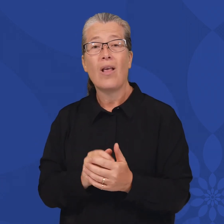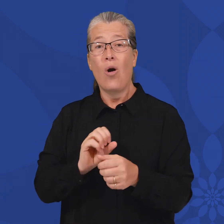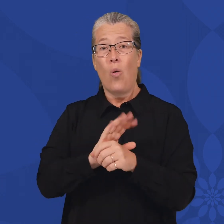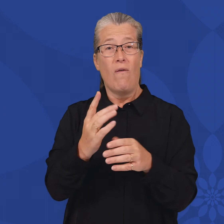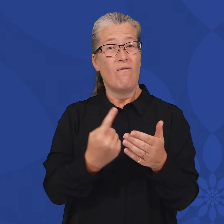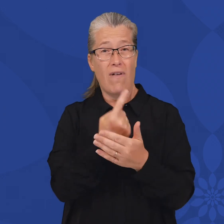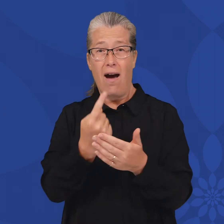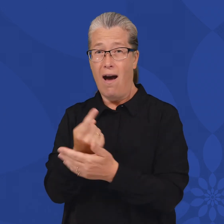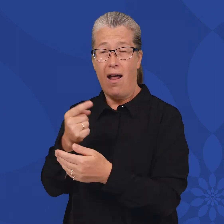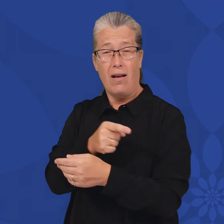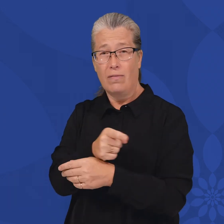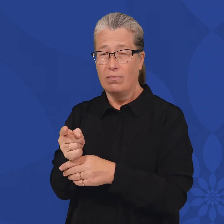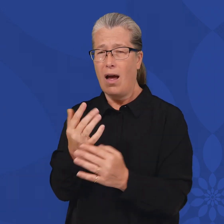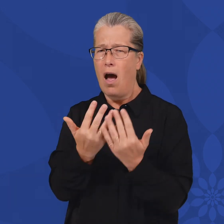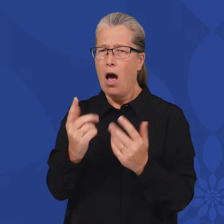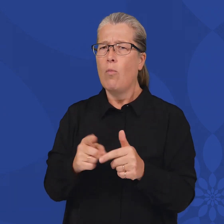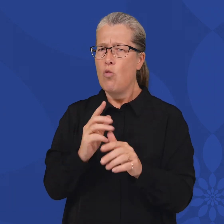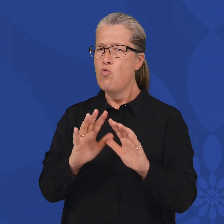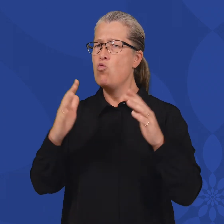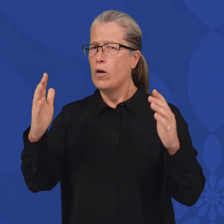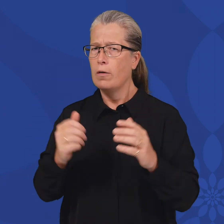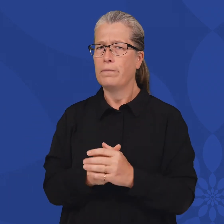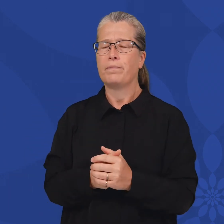Coronafallen har börjat öka.